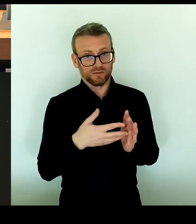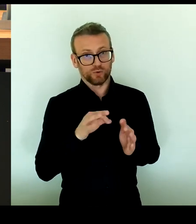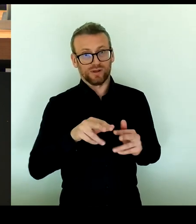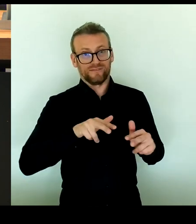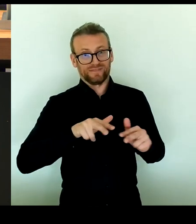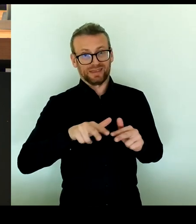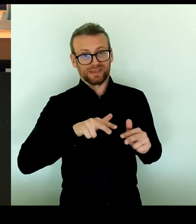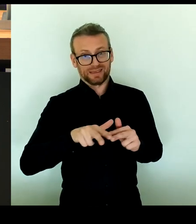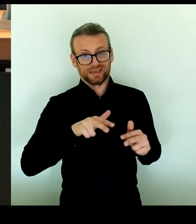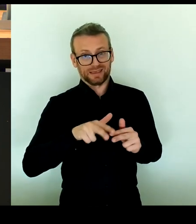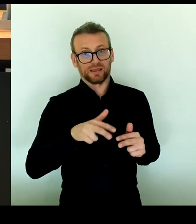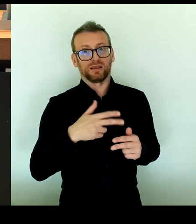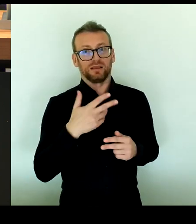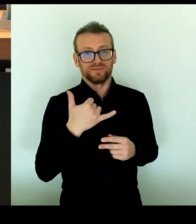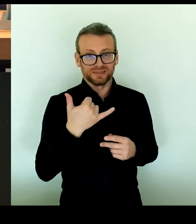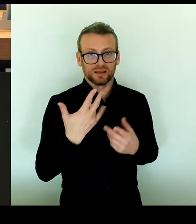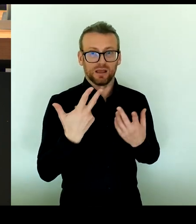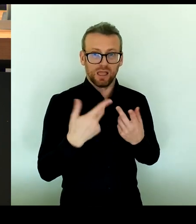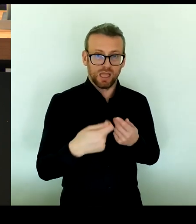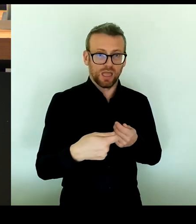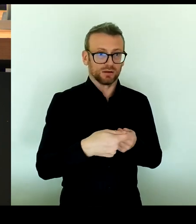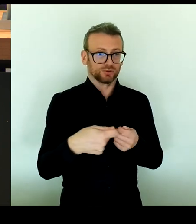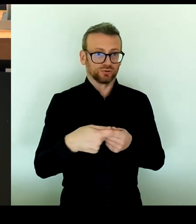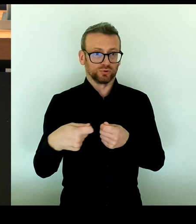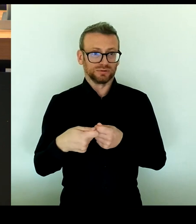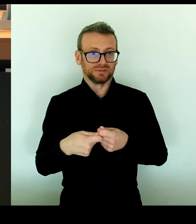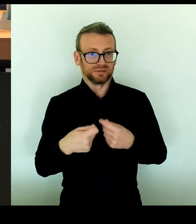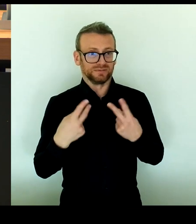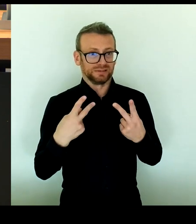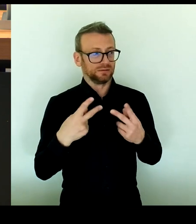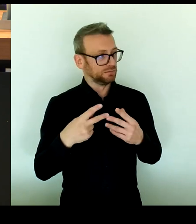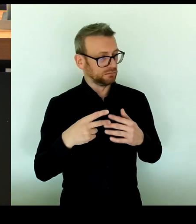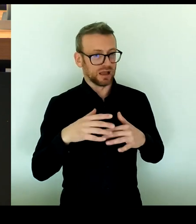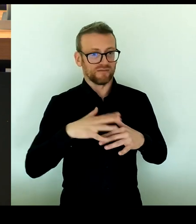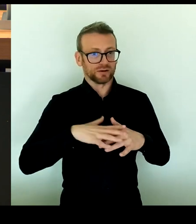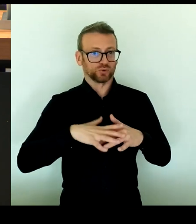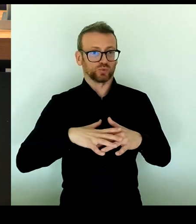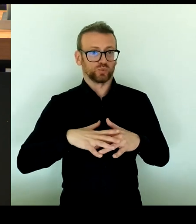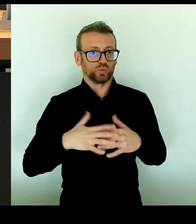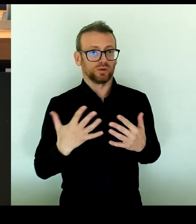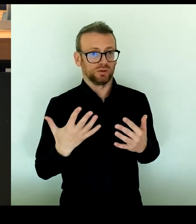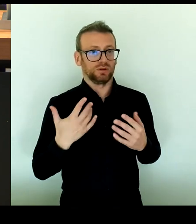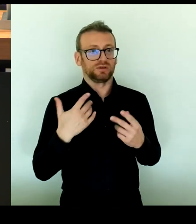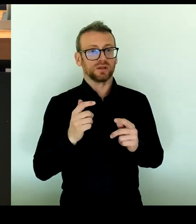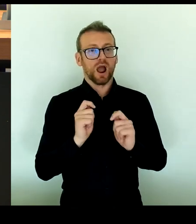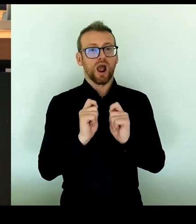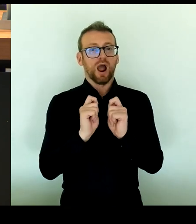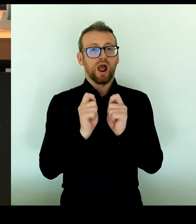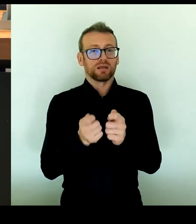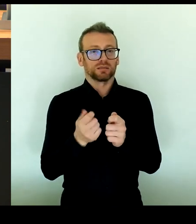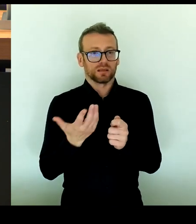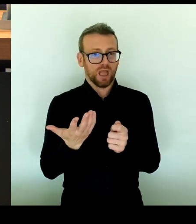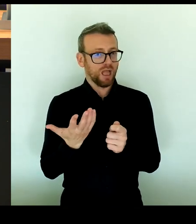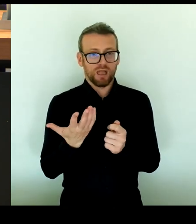Geschäft nachjustiert werden. Da müssen sozusagen Takte angepasst werden. Das ist natürlich verbesserungswürdig.